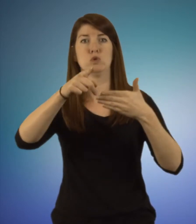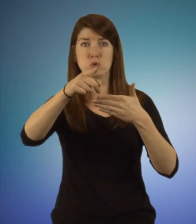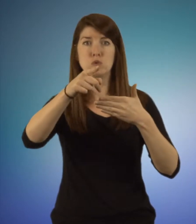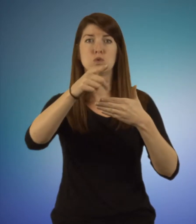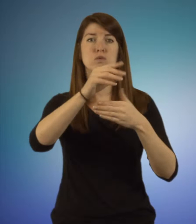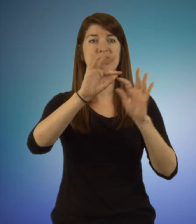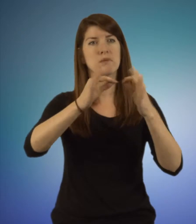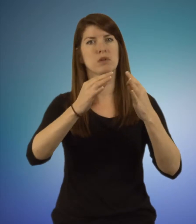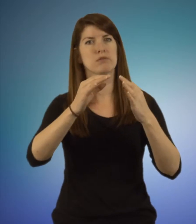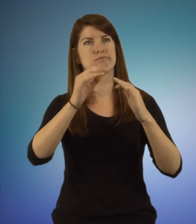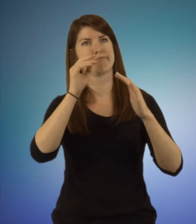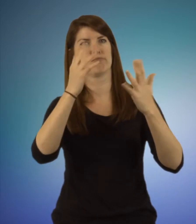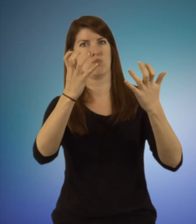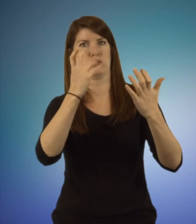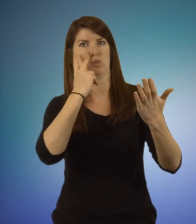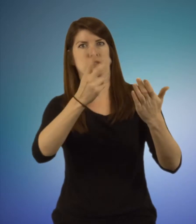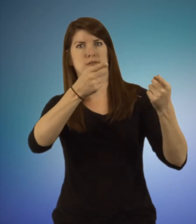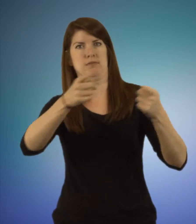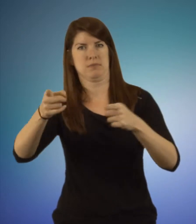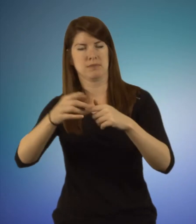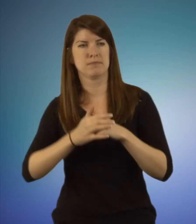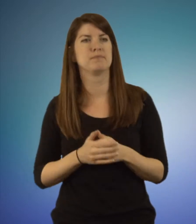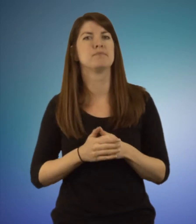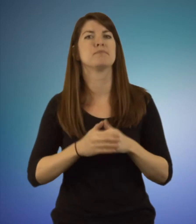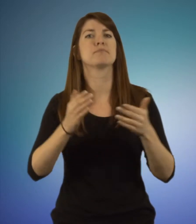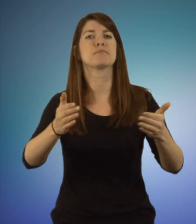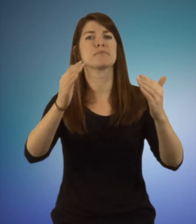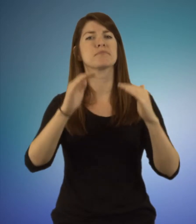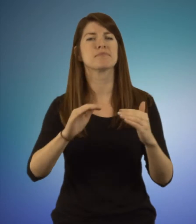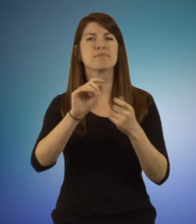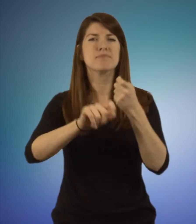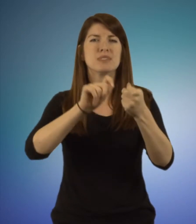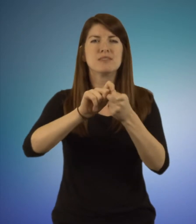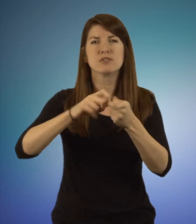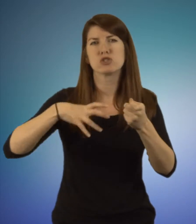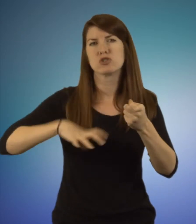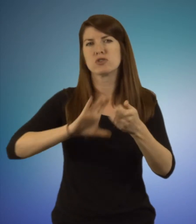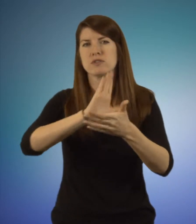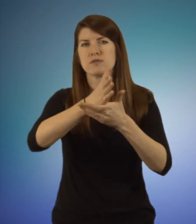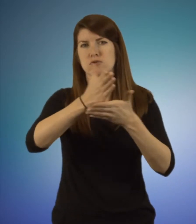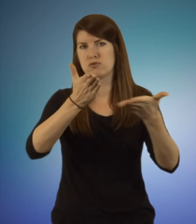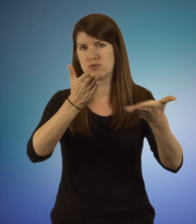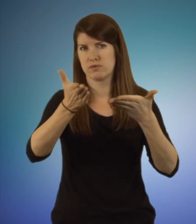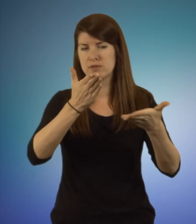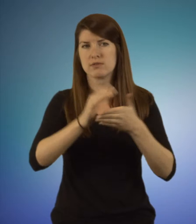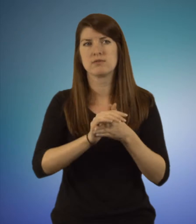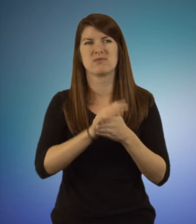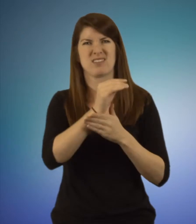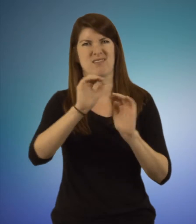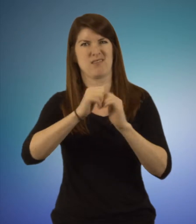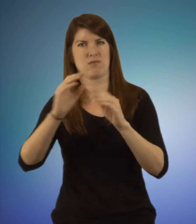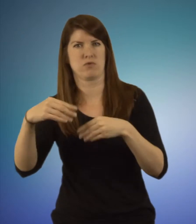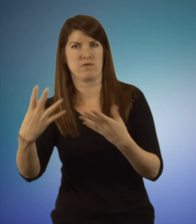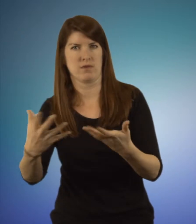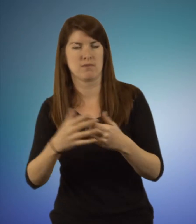la familia, les gustaría ver; los servicios de intervención temprana específicos y la forma en